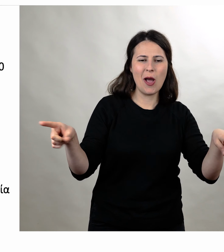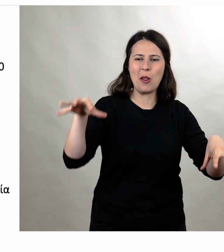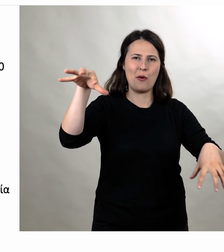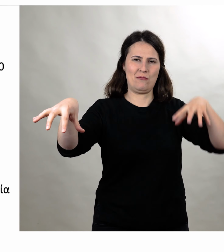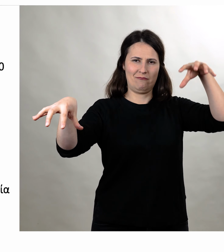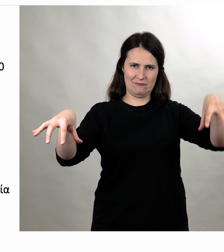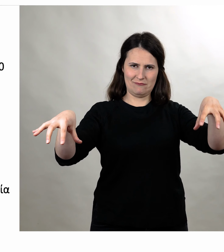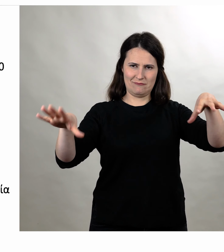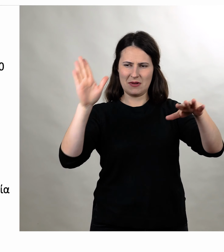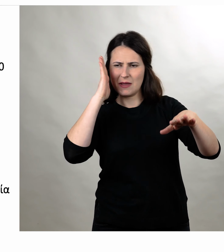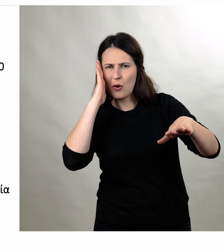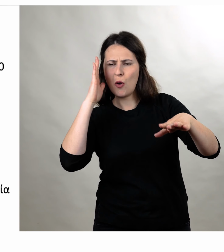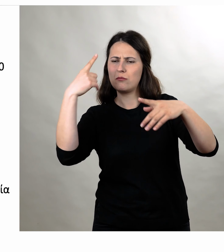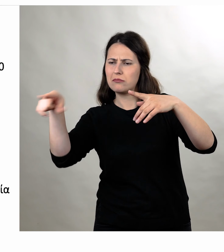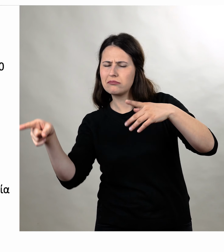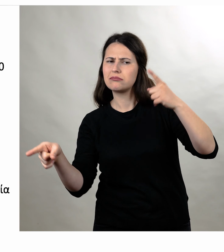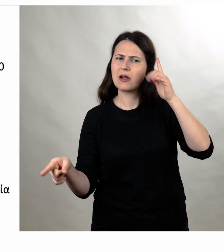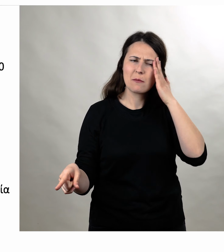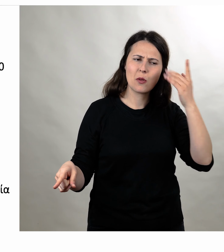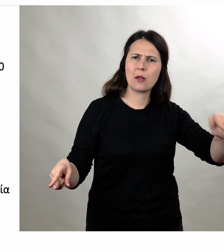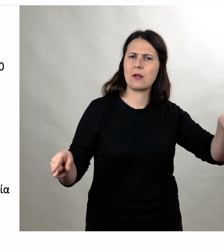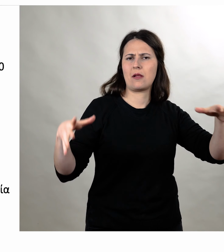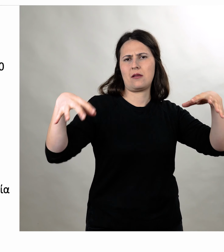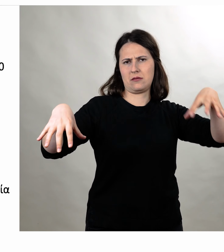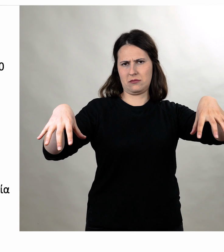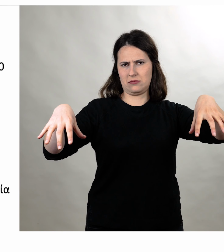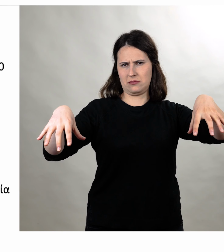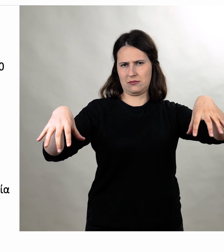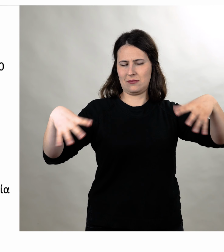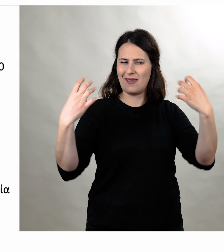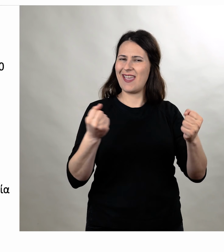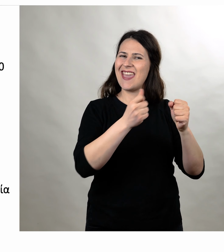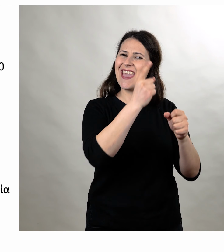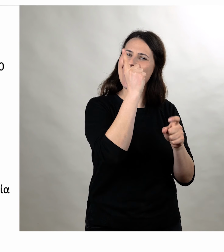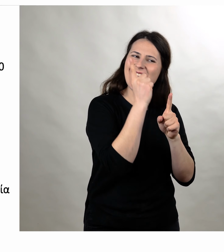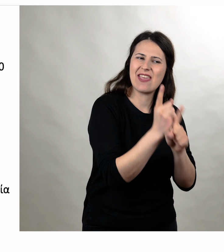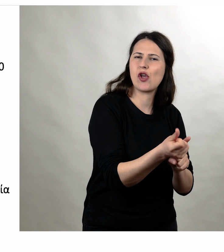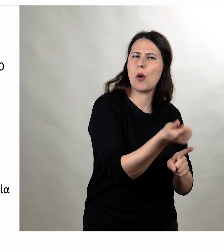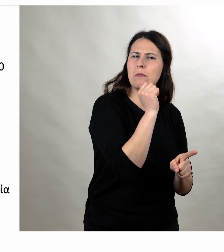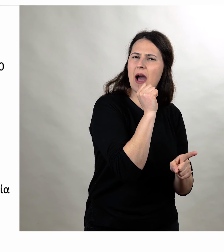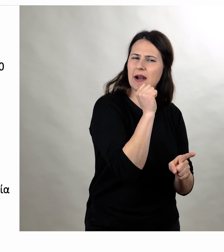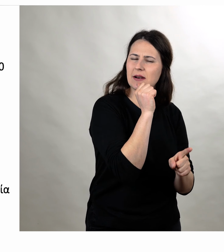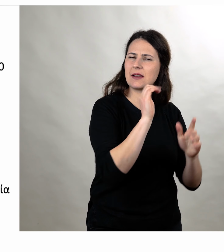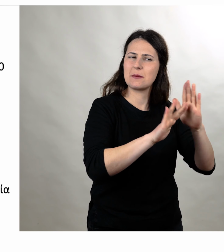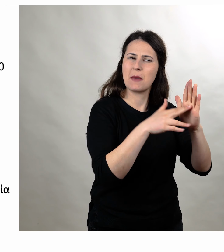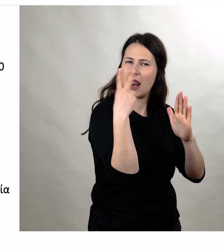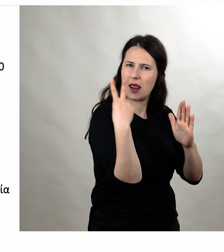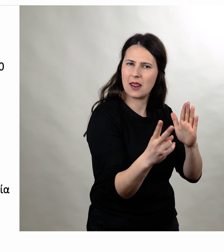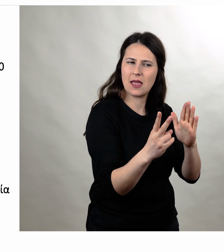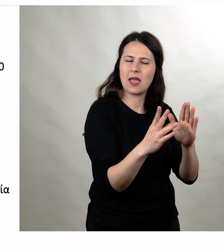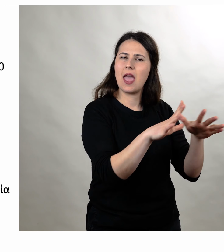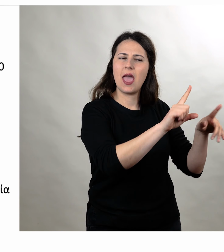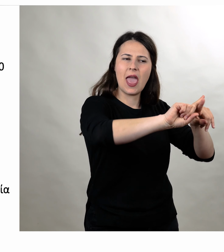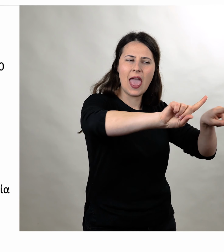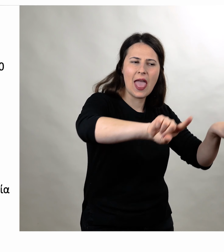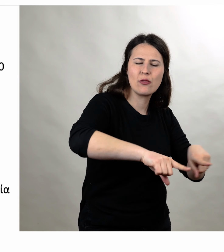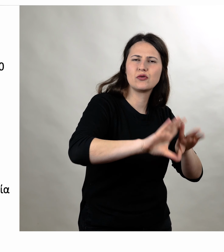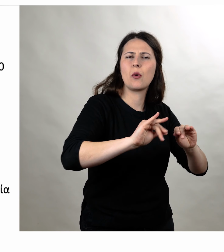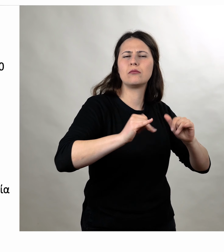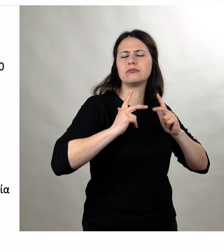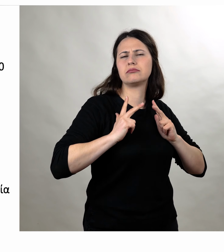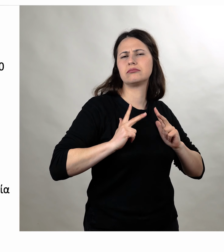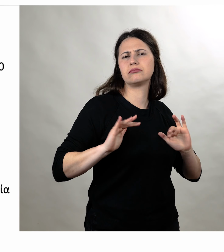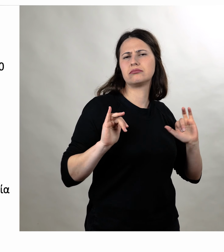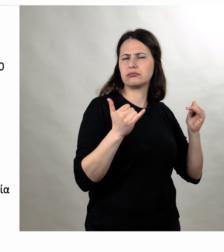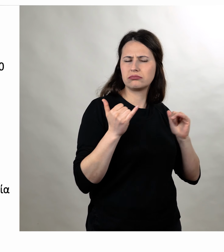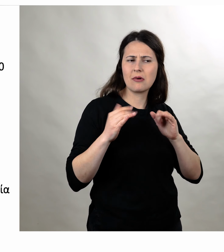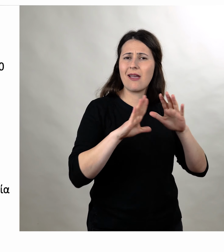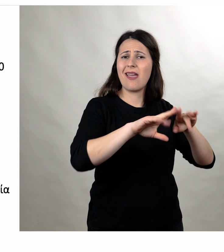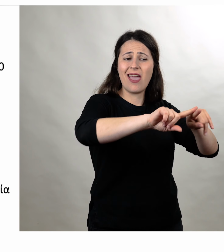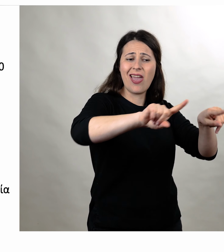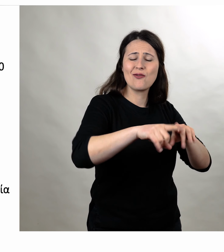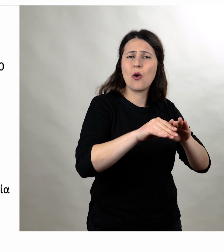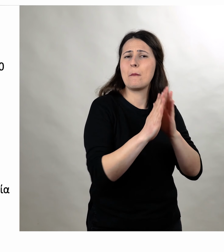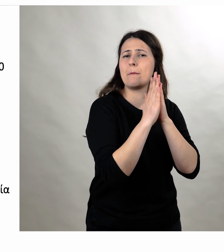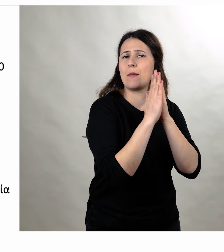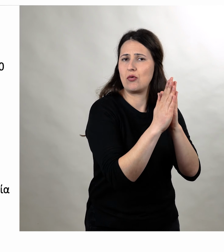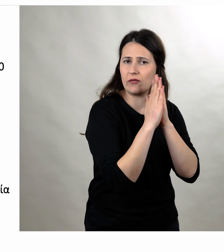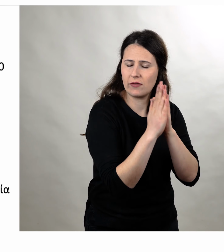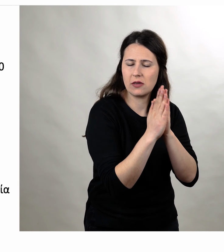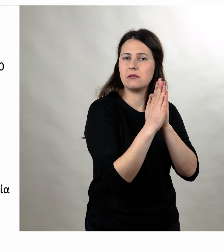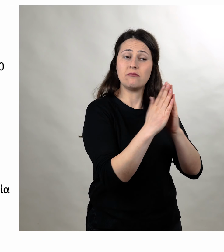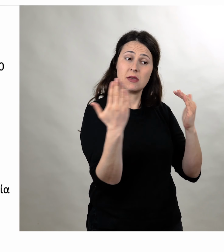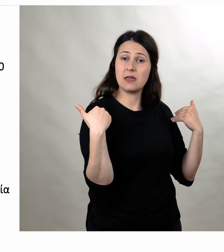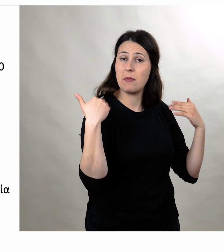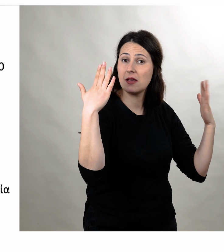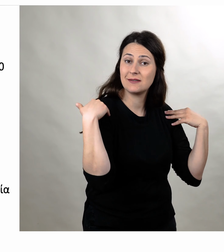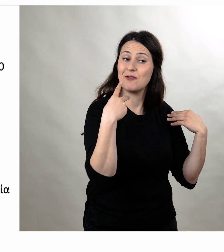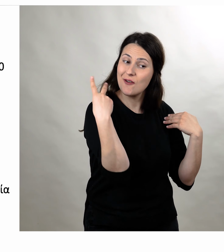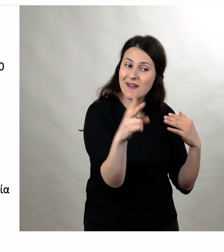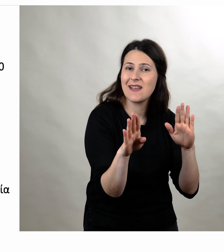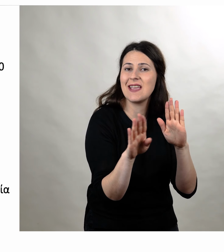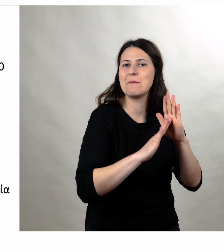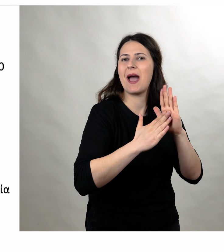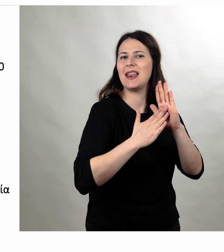Πιο συγκεκριμένα υπάρχουν ειδικά μπαρ, αίθουσες αναψυχής, αίθουσες προσευχής και γυμναστήριο για το πλήρωμα.